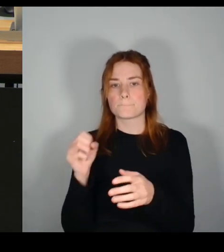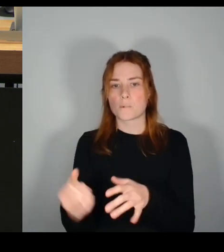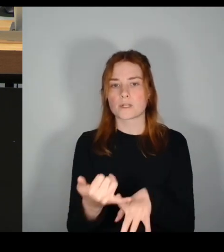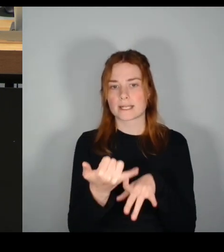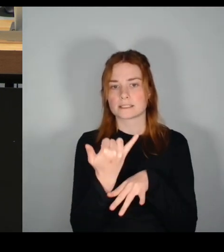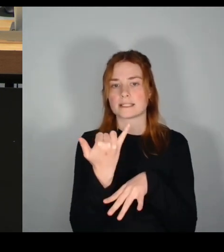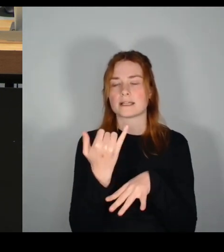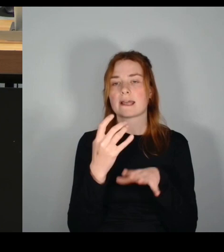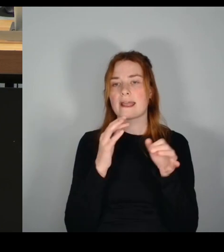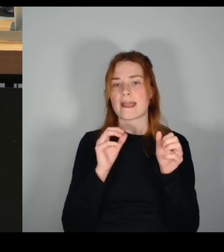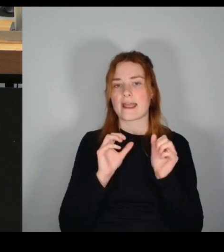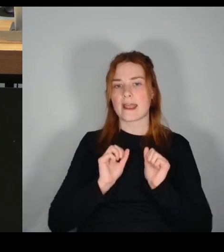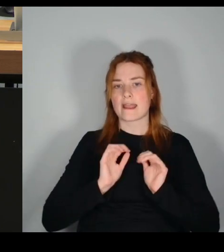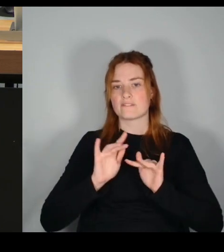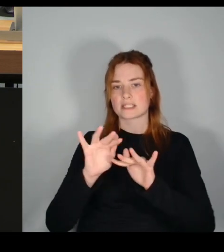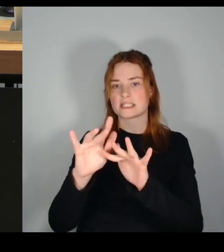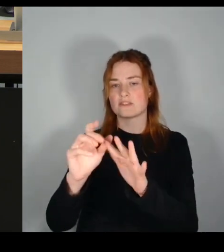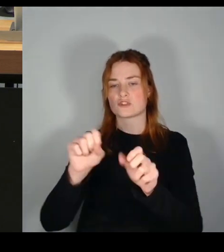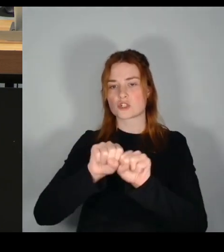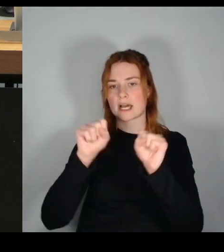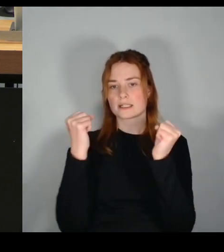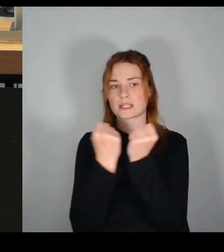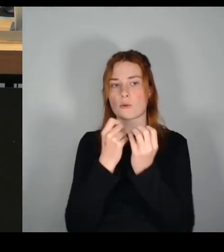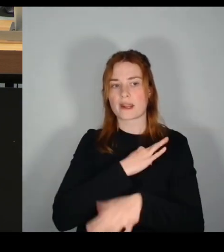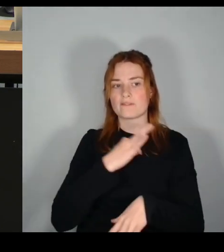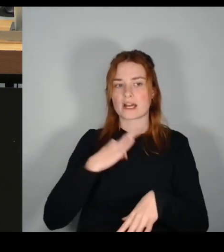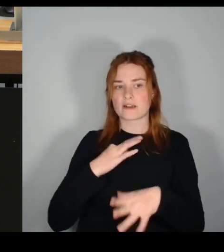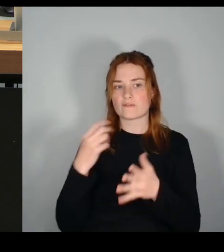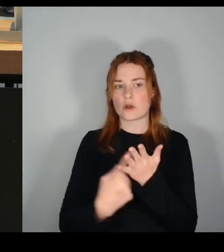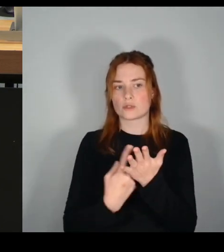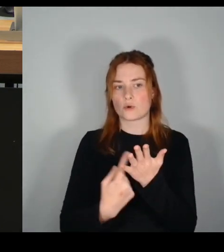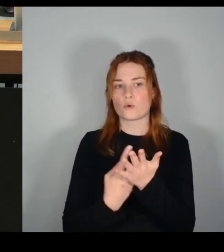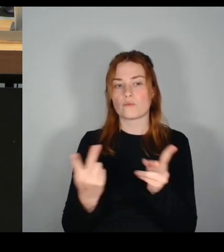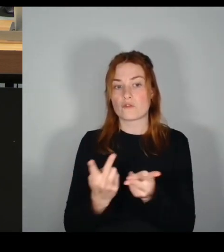Und auch hier gibt es keinen politischen Dissens. Schönen Abend.